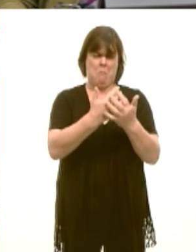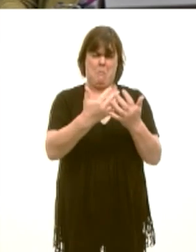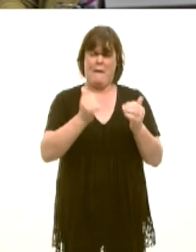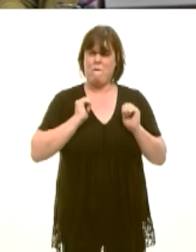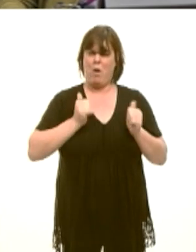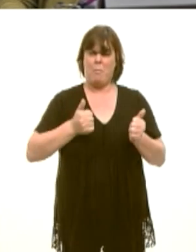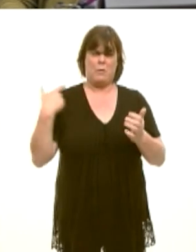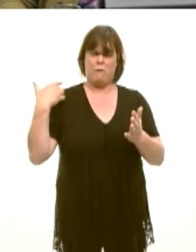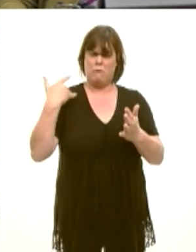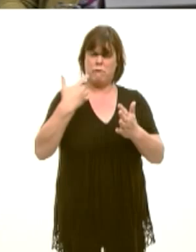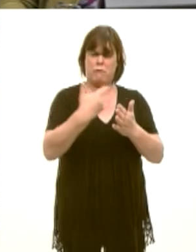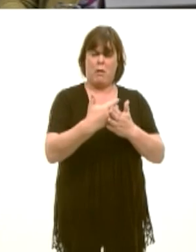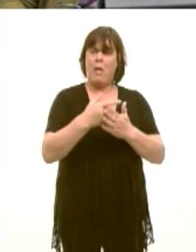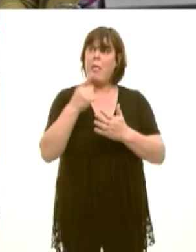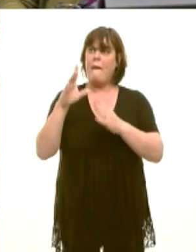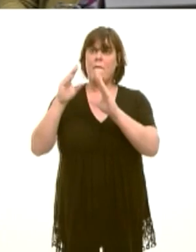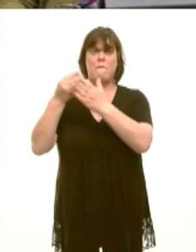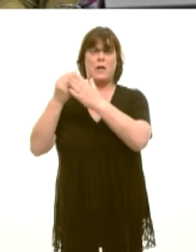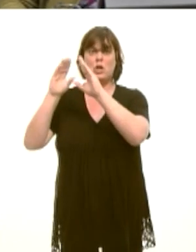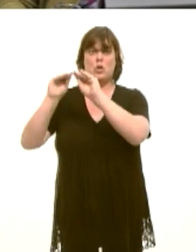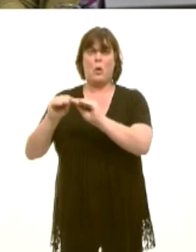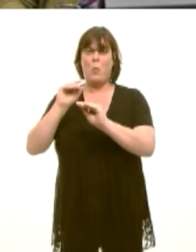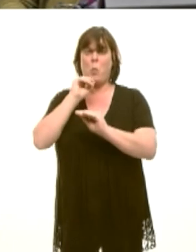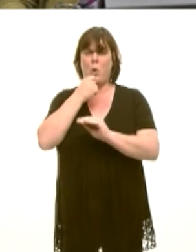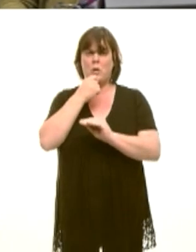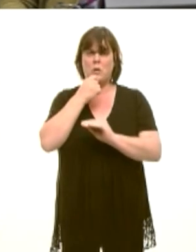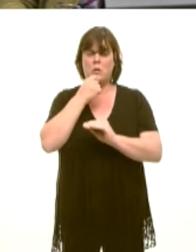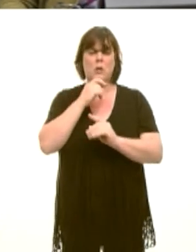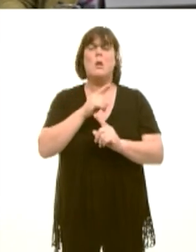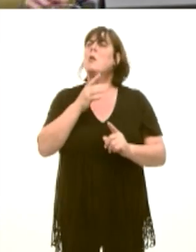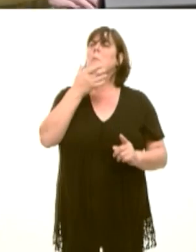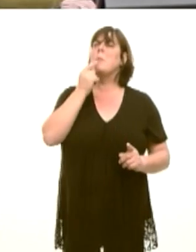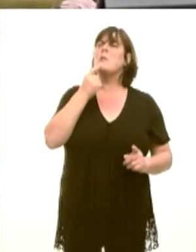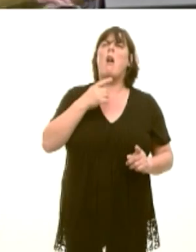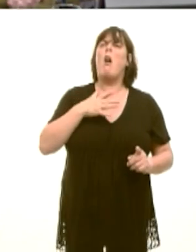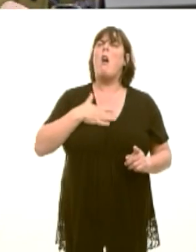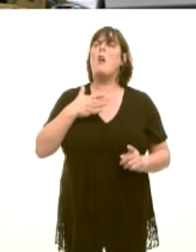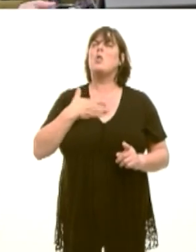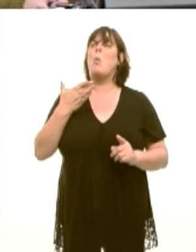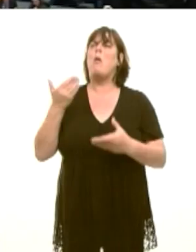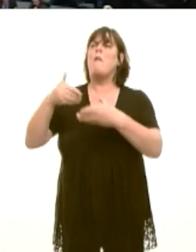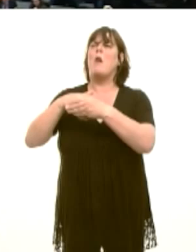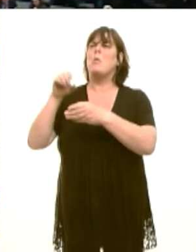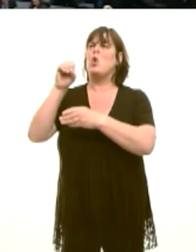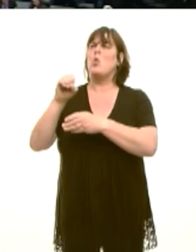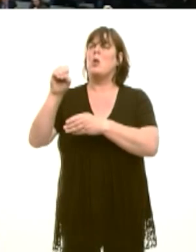ei golli. Nid wyf wir yn deall y rheini syín dweud y byddaiír sefyllfaín well pe na bai